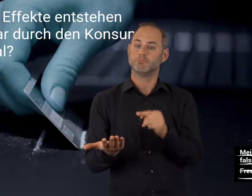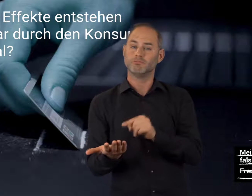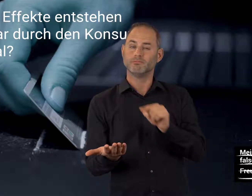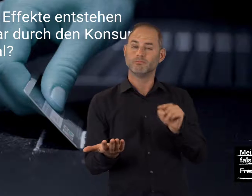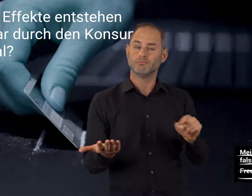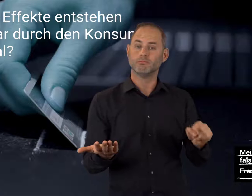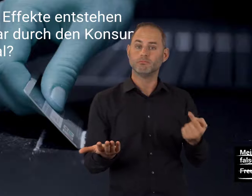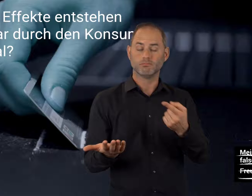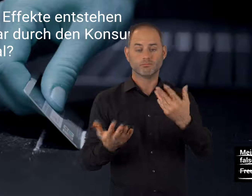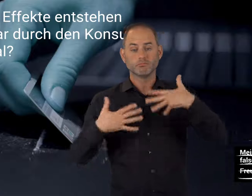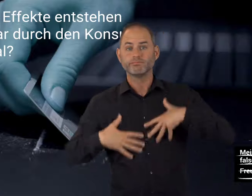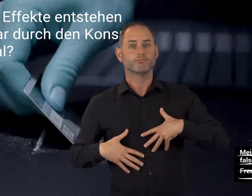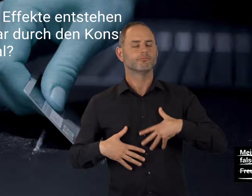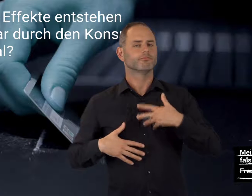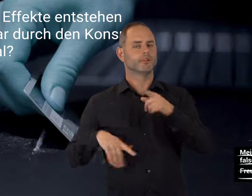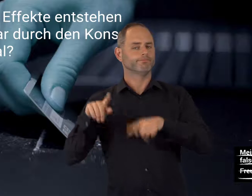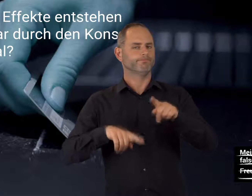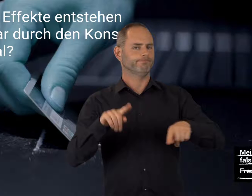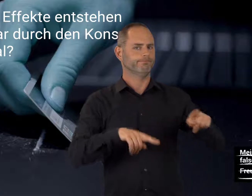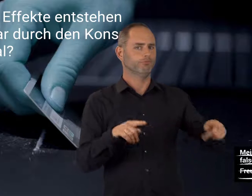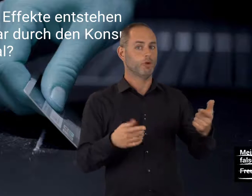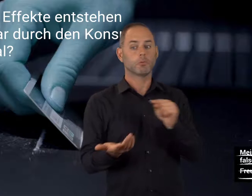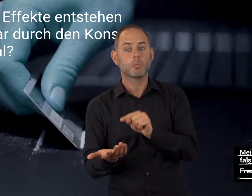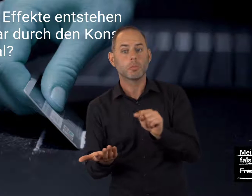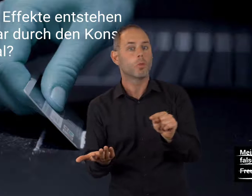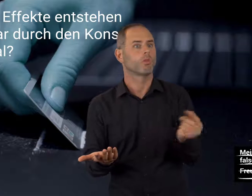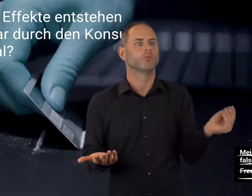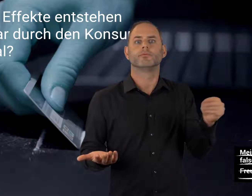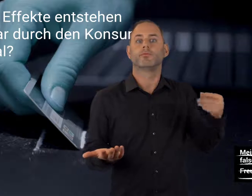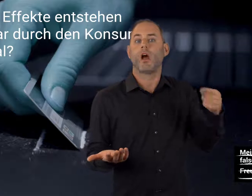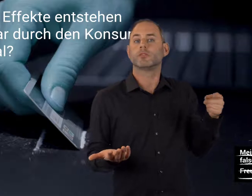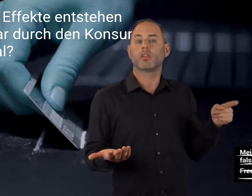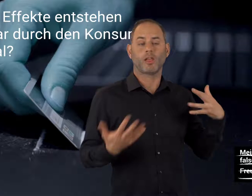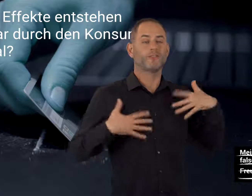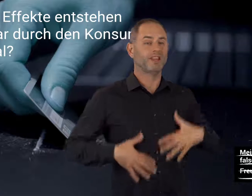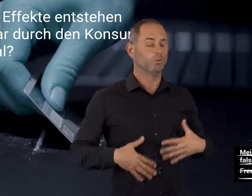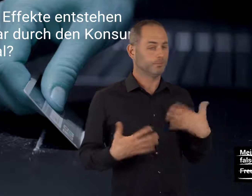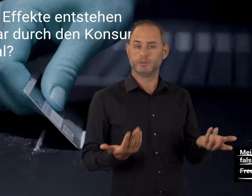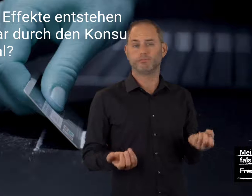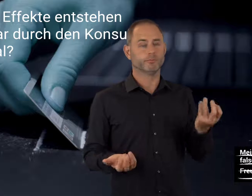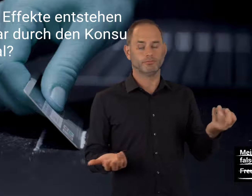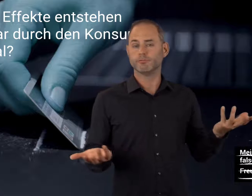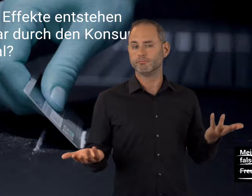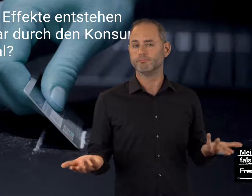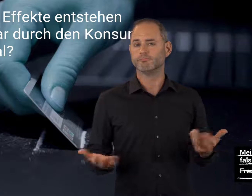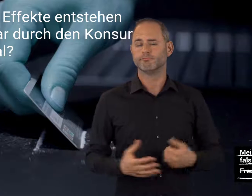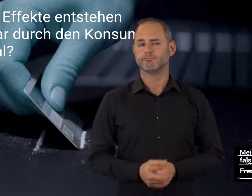Es können alle, nur einige oder auch noch andere Wirkungen auftreten.